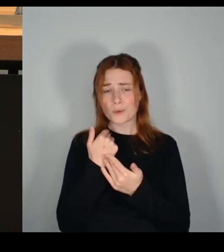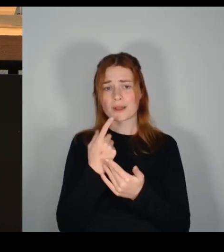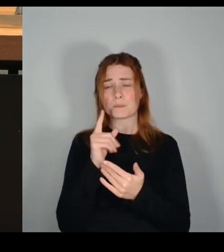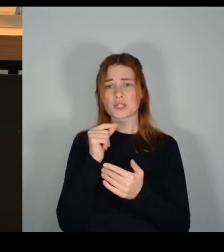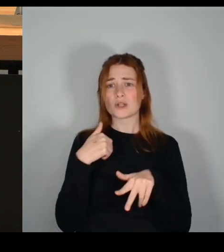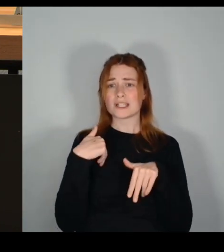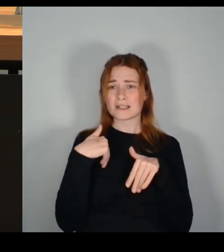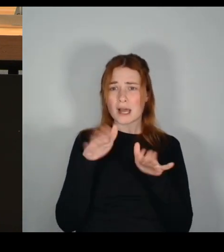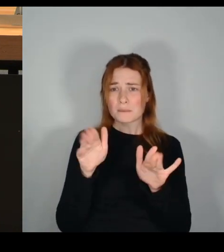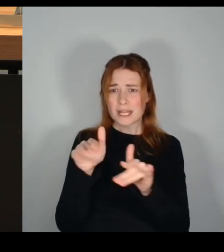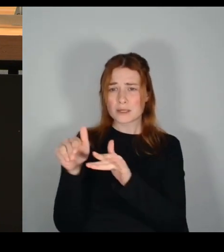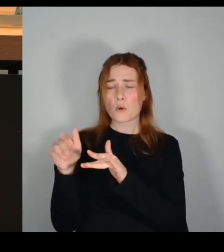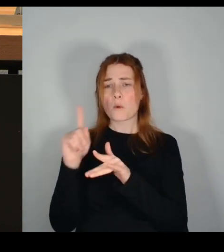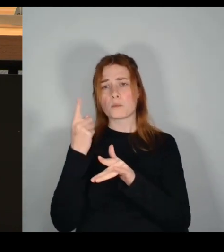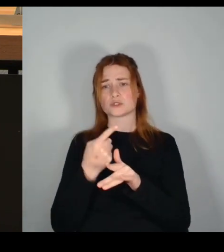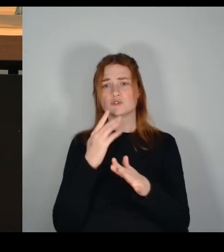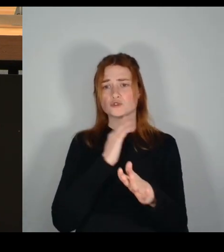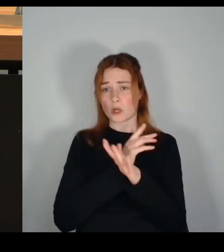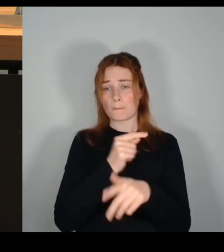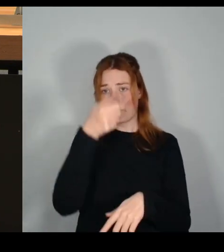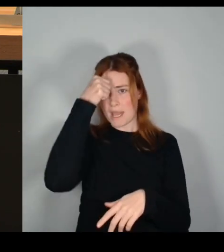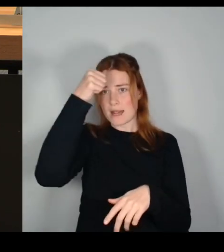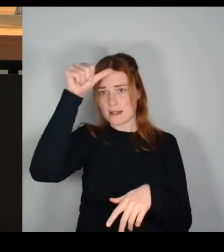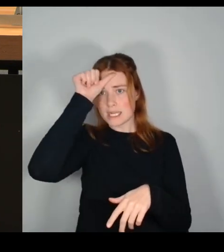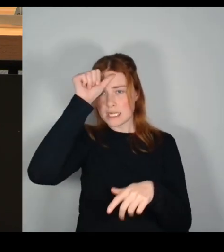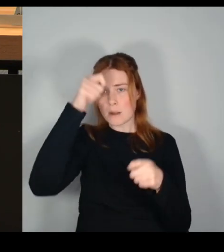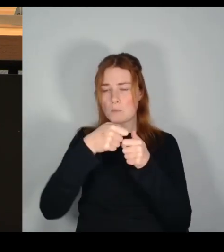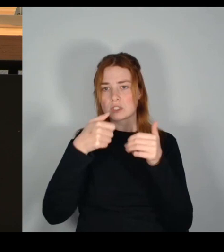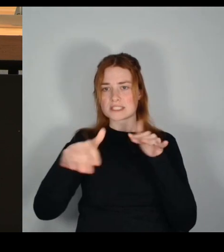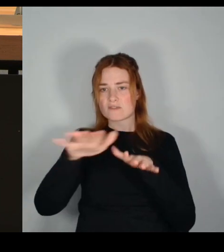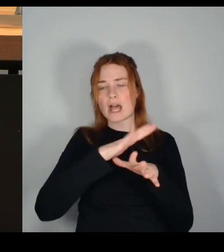Darum unterstützen wir den Antrag der Linksfraktion und fordern auch als